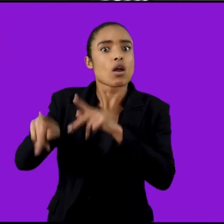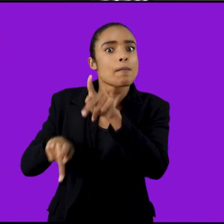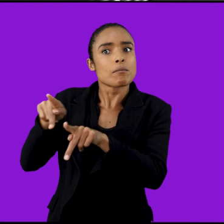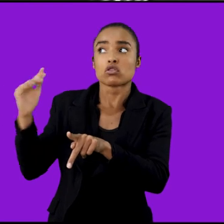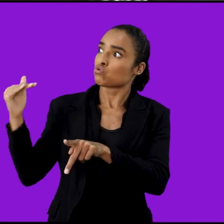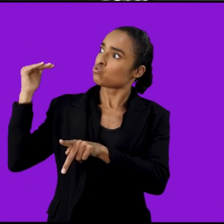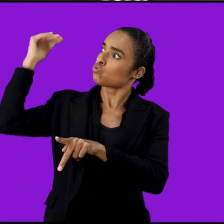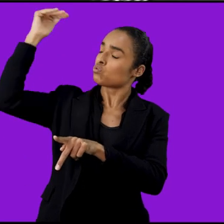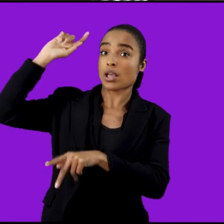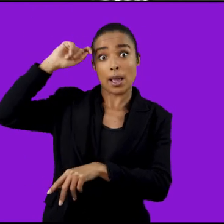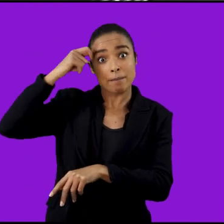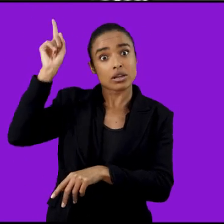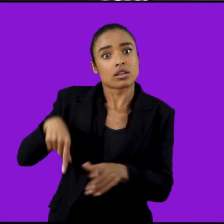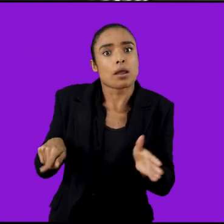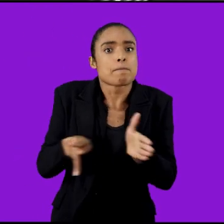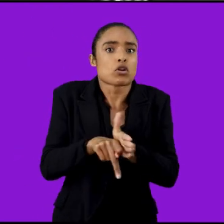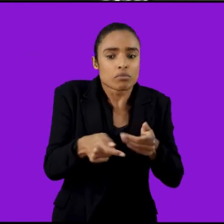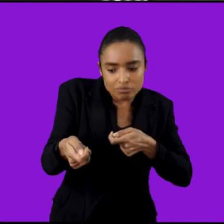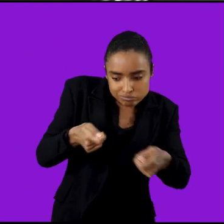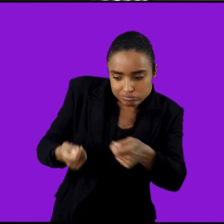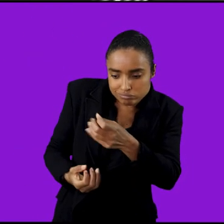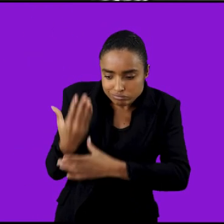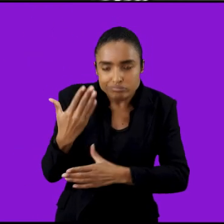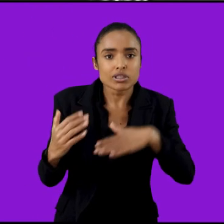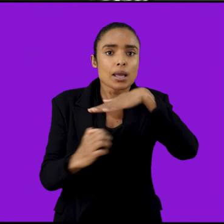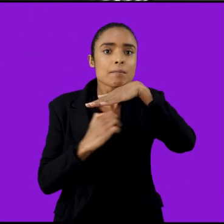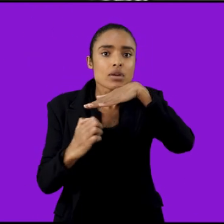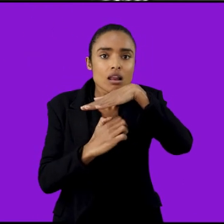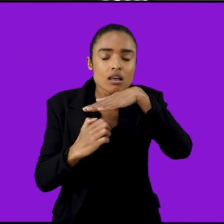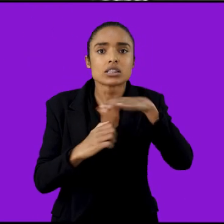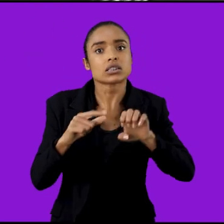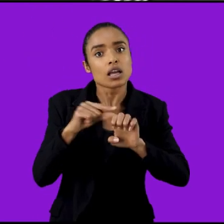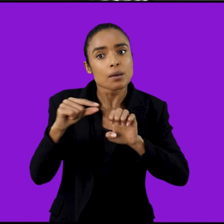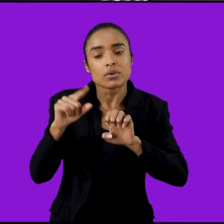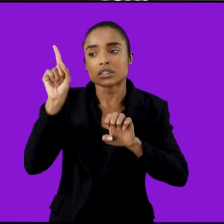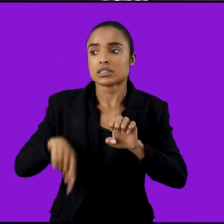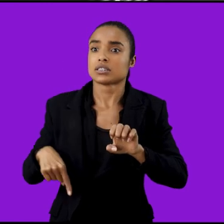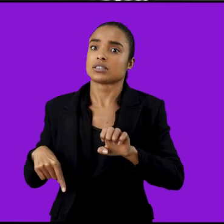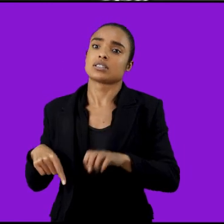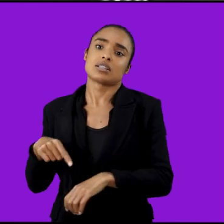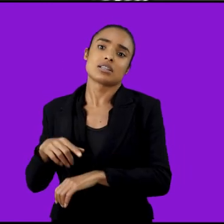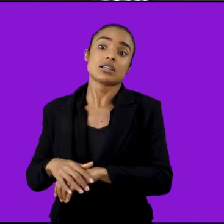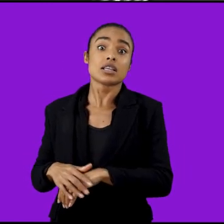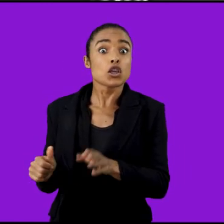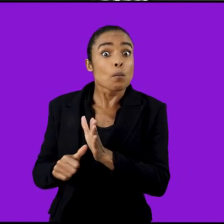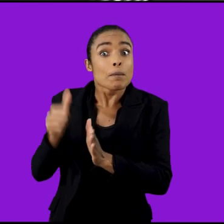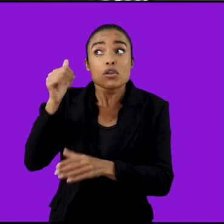adulta negra aqui no Brasil é ter o próprio negócio. E o primeiro sonho é conhecer o